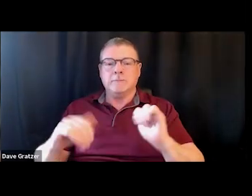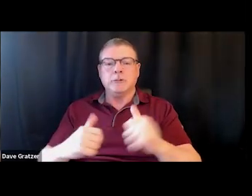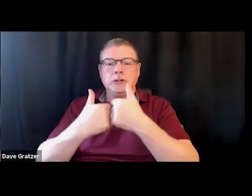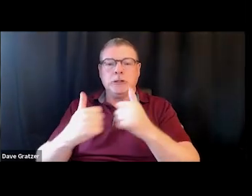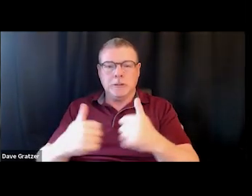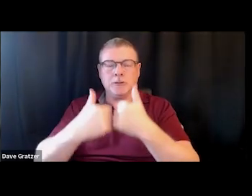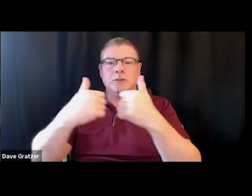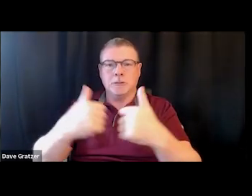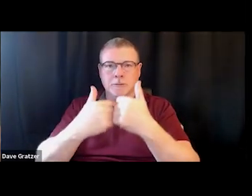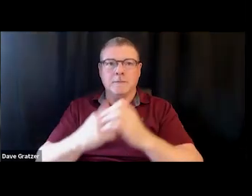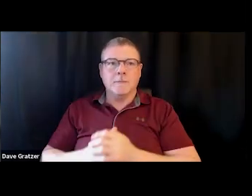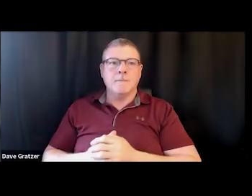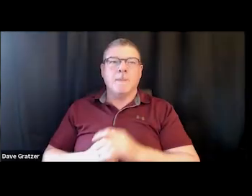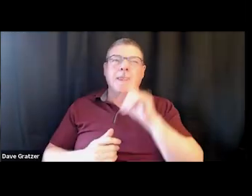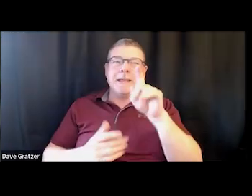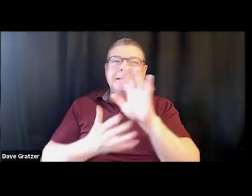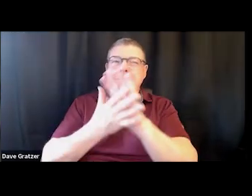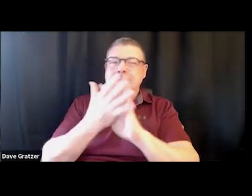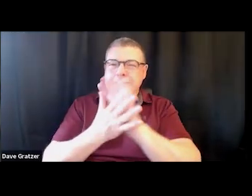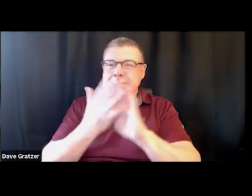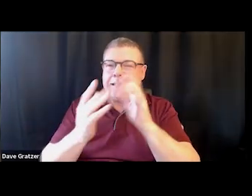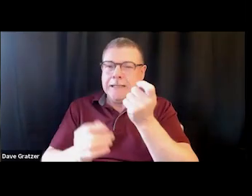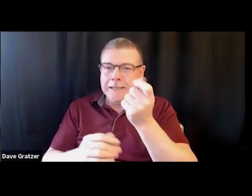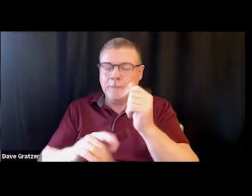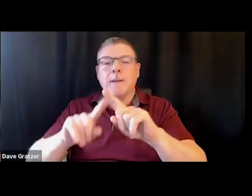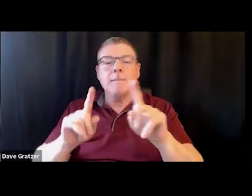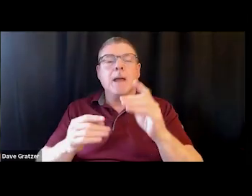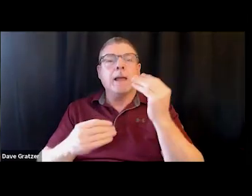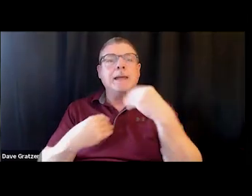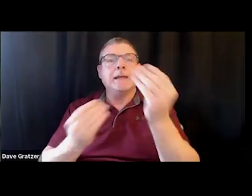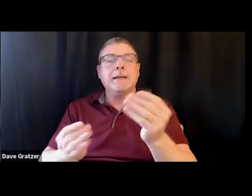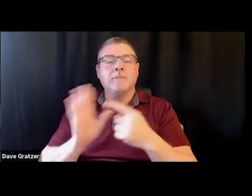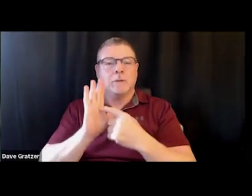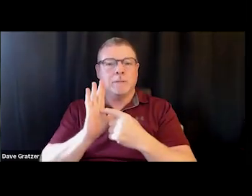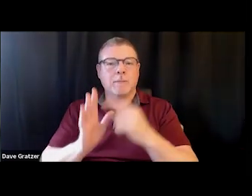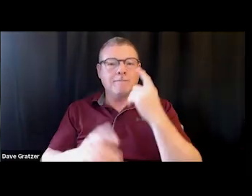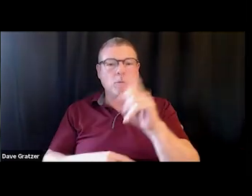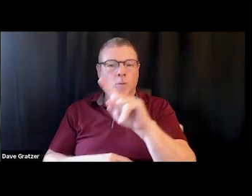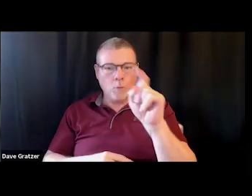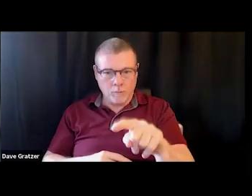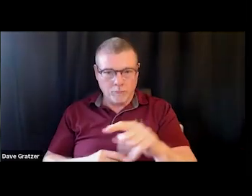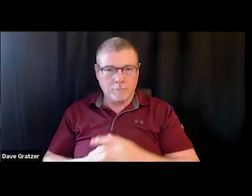Es un poco confuso, ¿verdad? Pero esto les da un ejemplo de cómo están redactadas las preguntas en el cuestionario de síntomas. "En las últimas semanas,